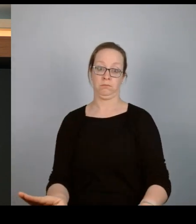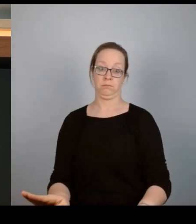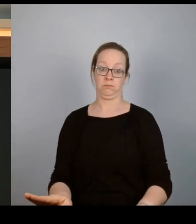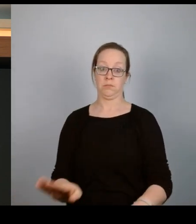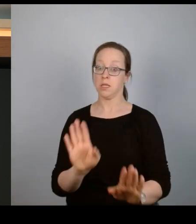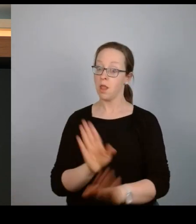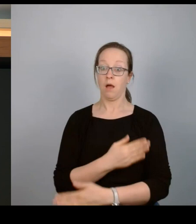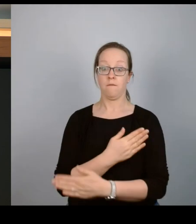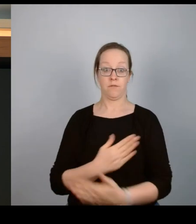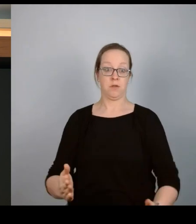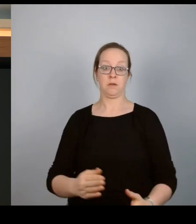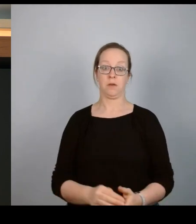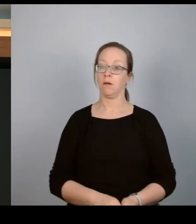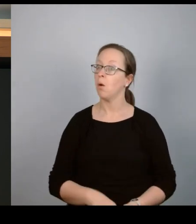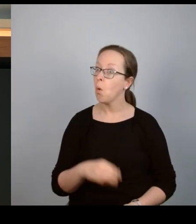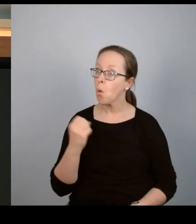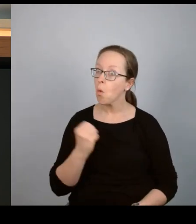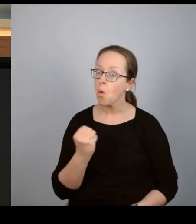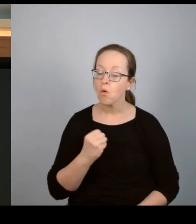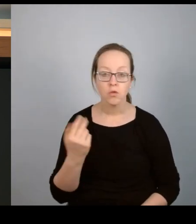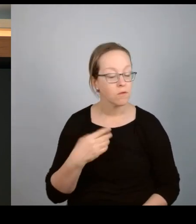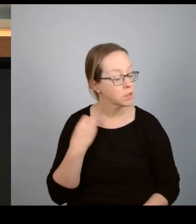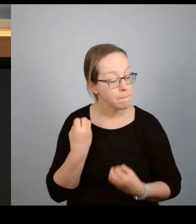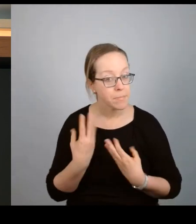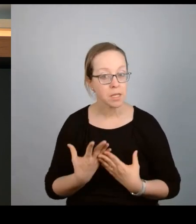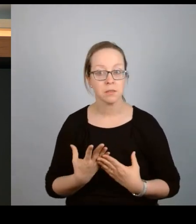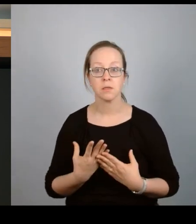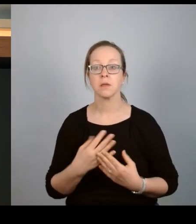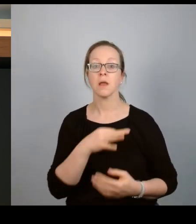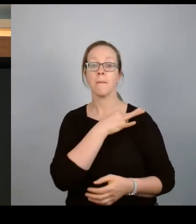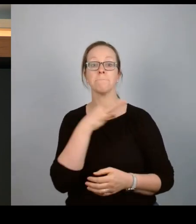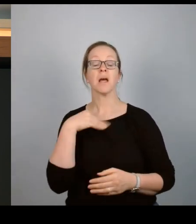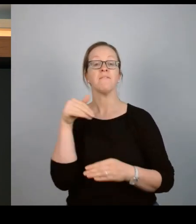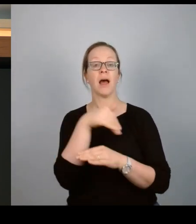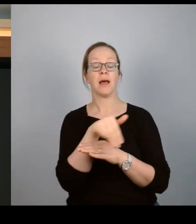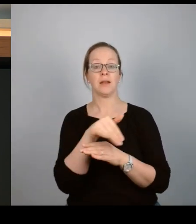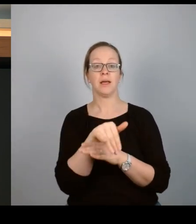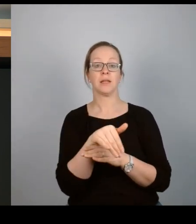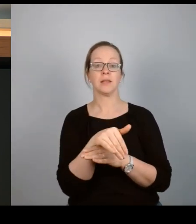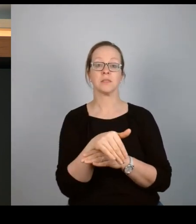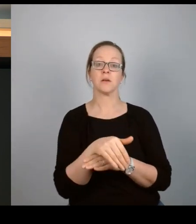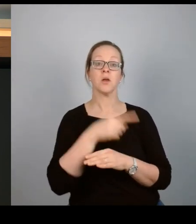Das Stalking einer verlassenen Polizeibeamtin gegen ihren Ex und dessen neue Freundin.